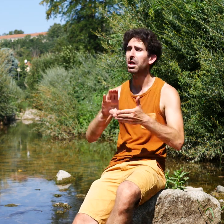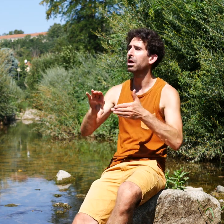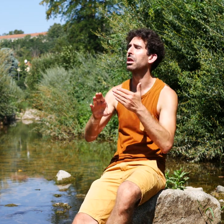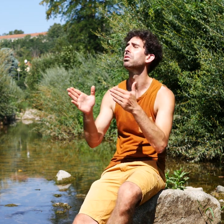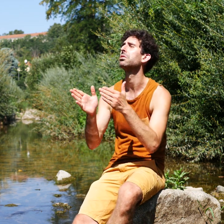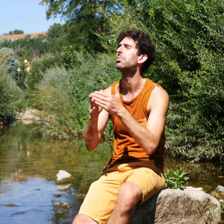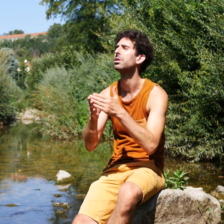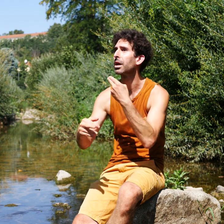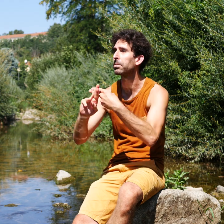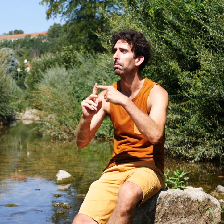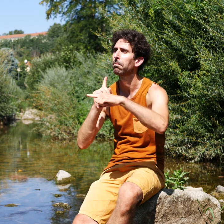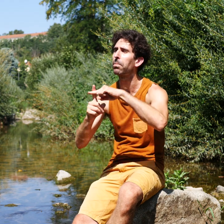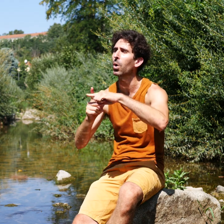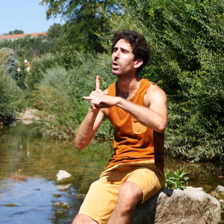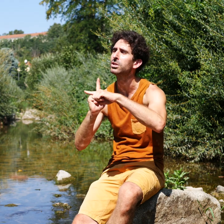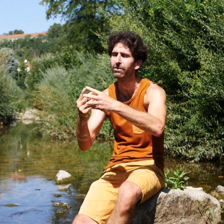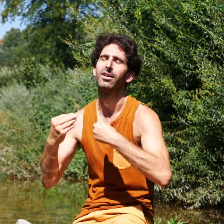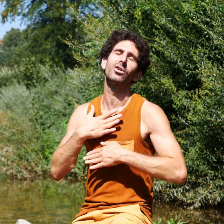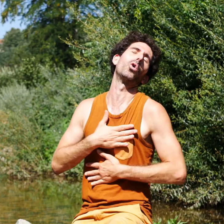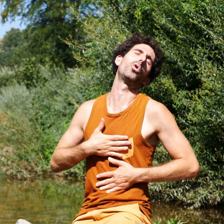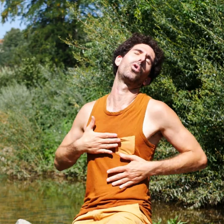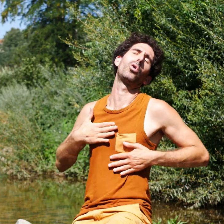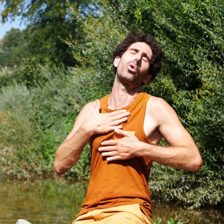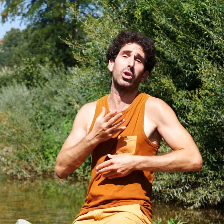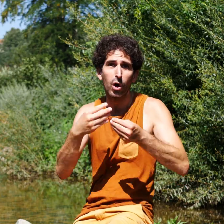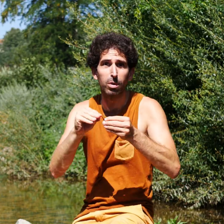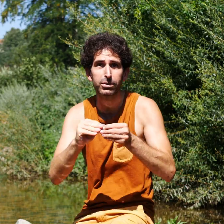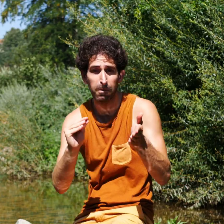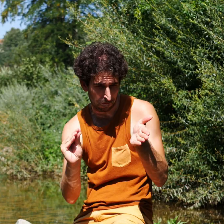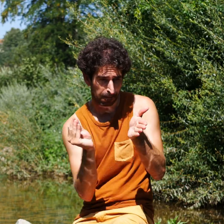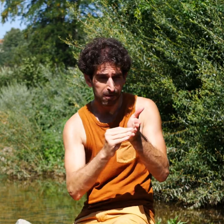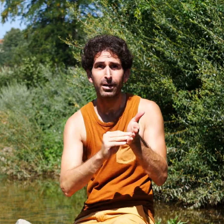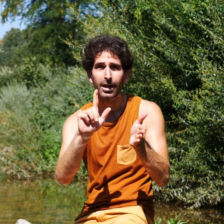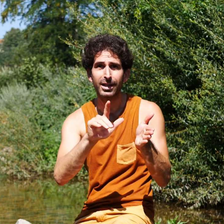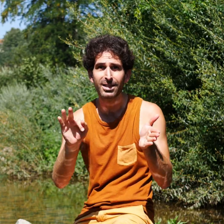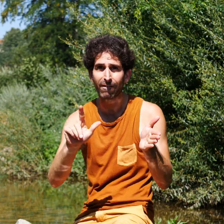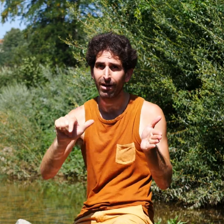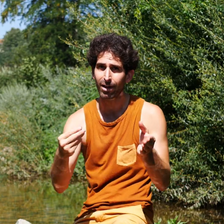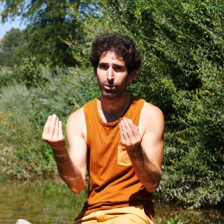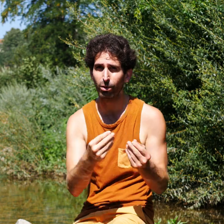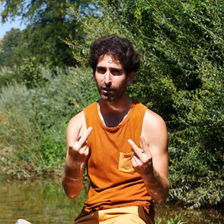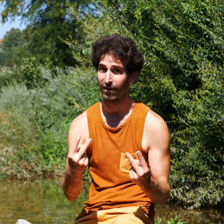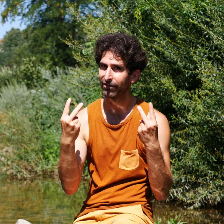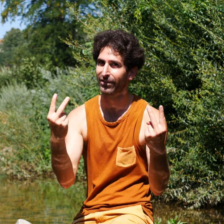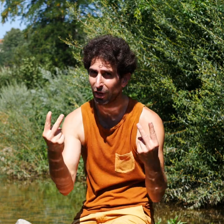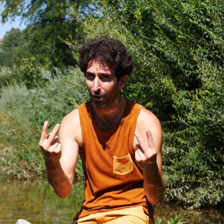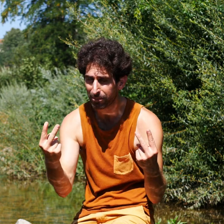Je demande donc la carte et la réponse favorable me remplit d'une grande joie. En plus, la LSF est mentionnée, elle est mise en valeur.